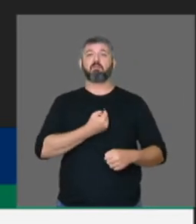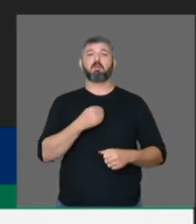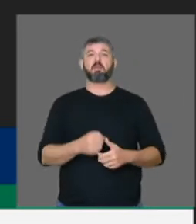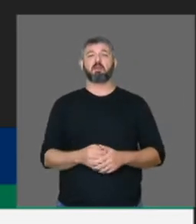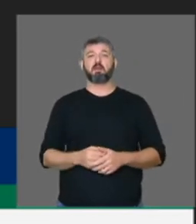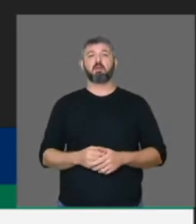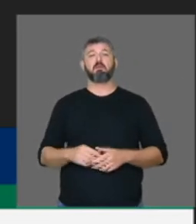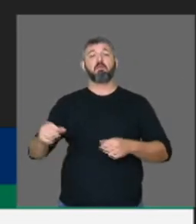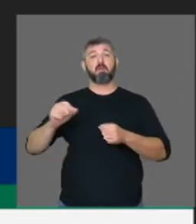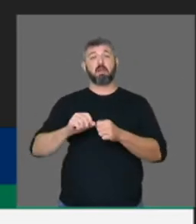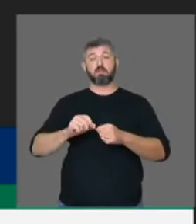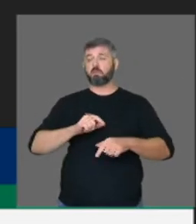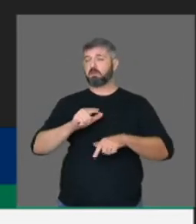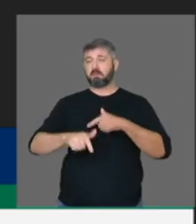O. PARA FAZERMOS O NOSSO MELHOR EM FAVOR DAS PESSOAS